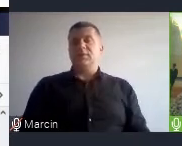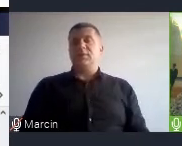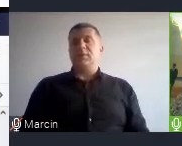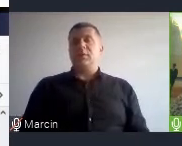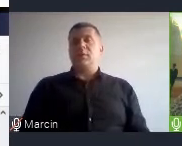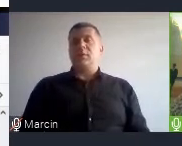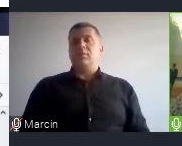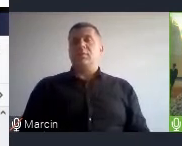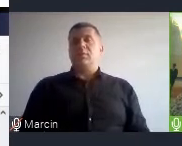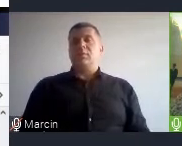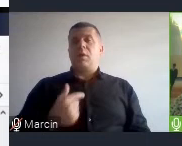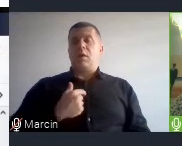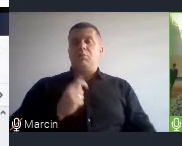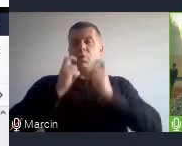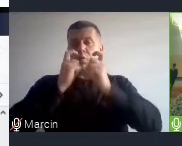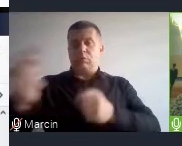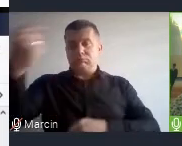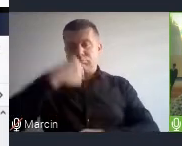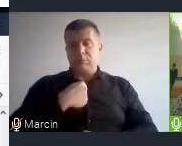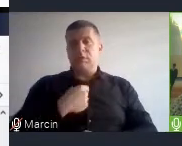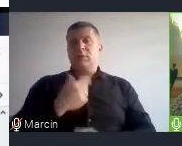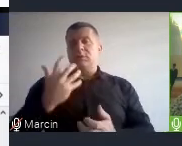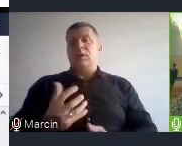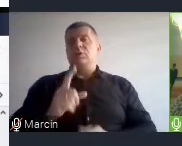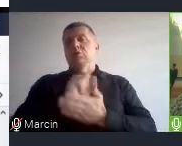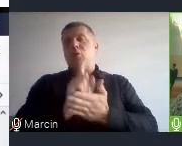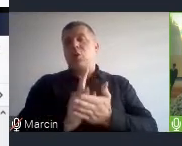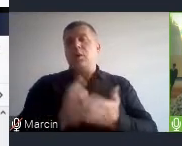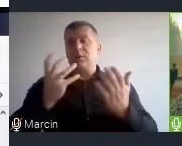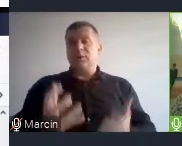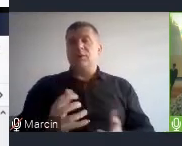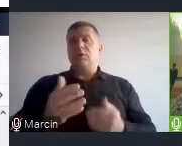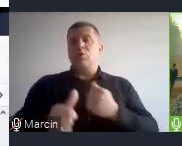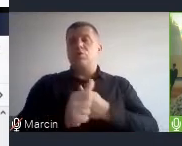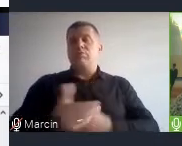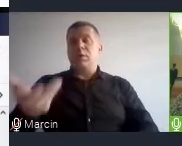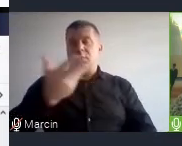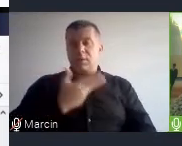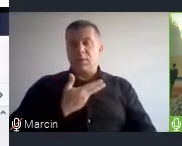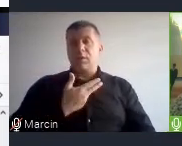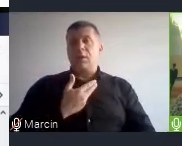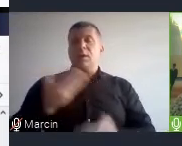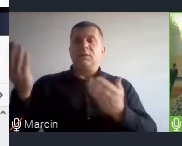kiedy zgłosi się do Was podmiot ze Śląska i będzie chciał tę dokumentacje pozyskać, zaproszenie go do biura,